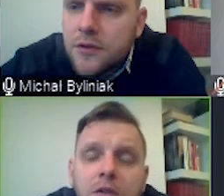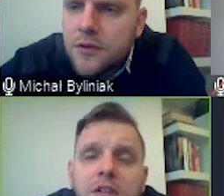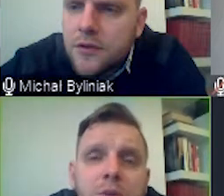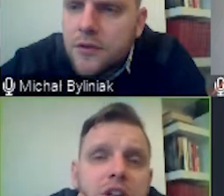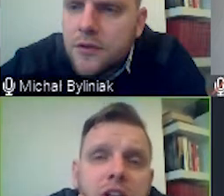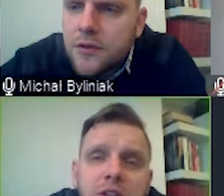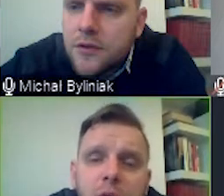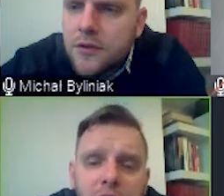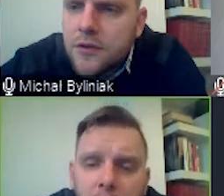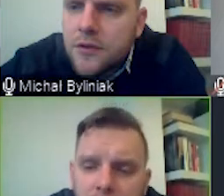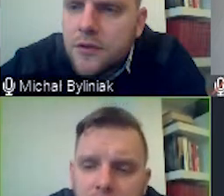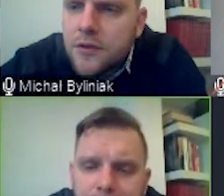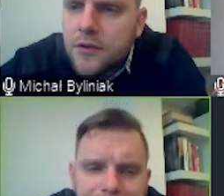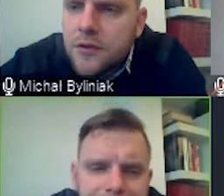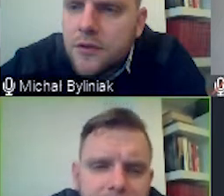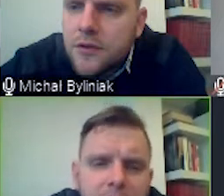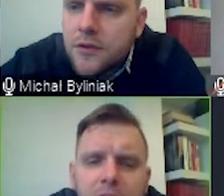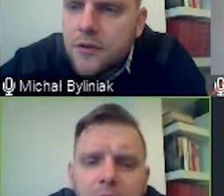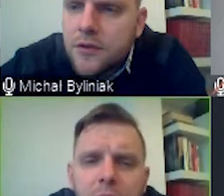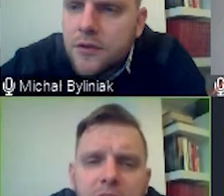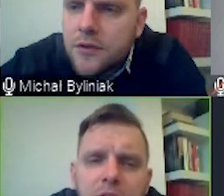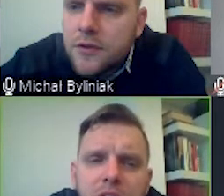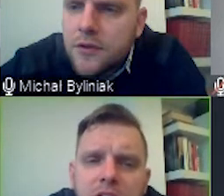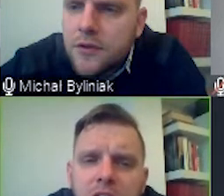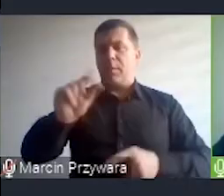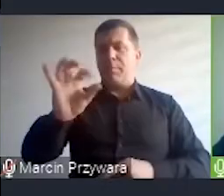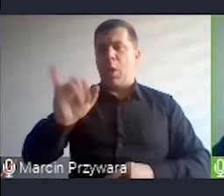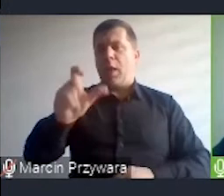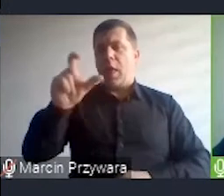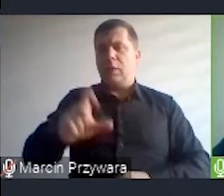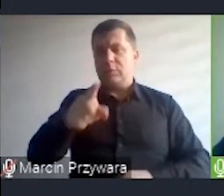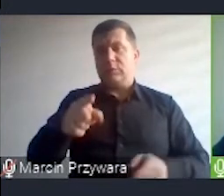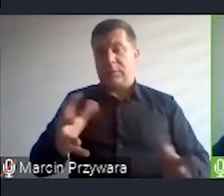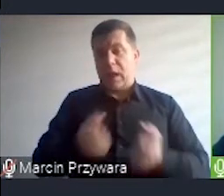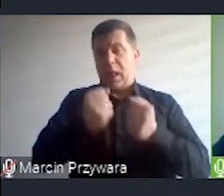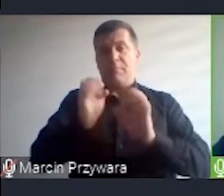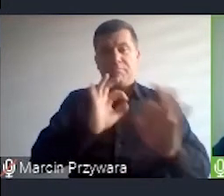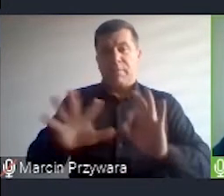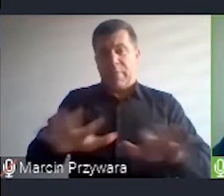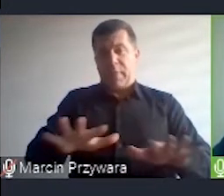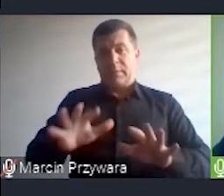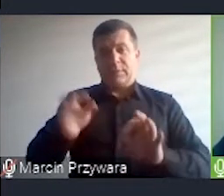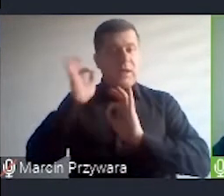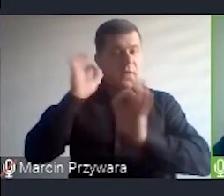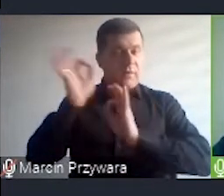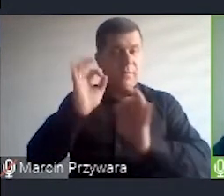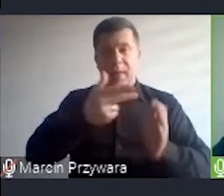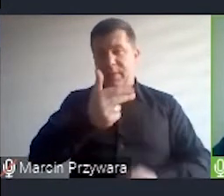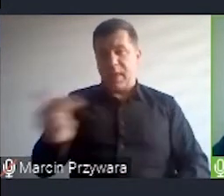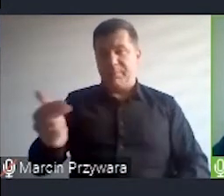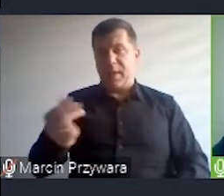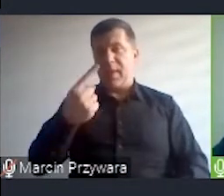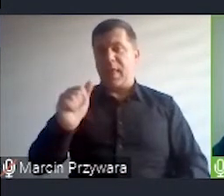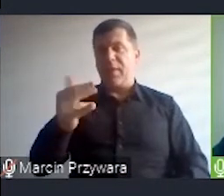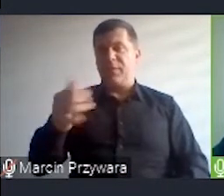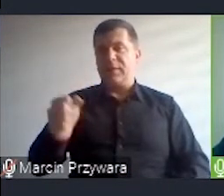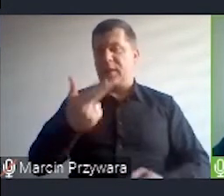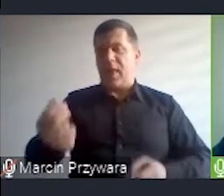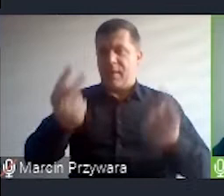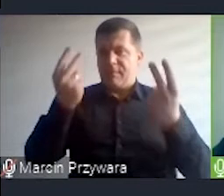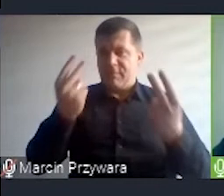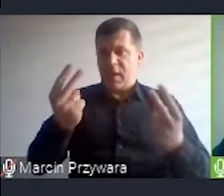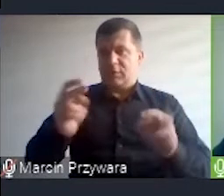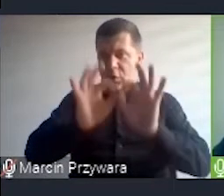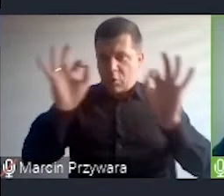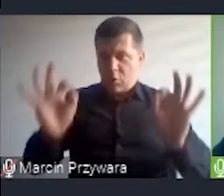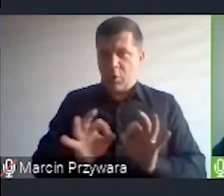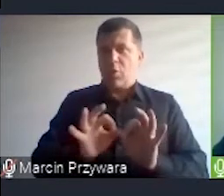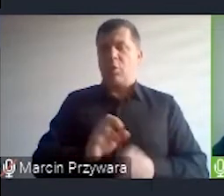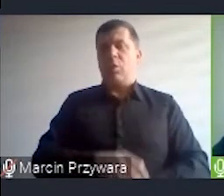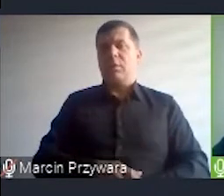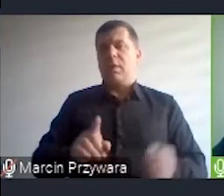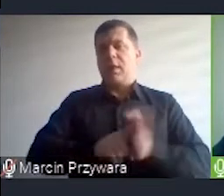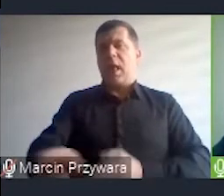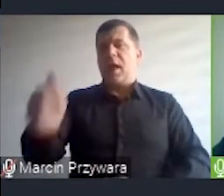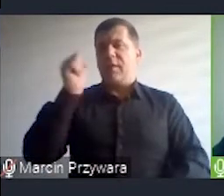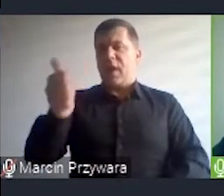Rozdział 3, słownik pojęć. To w tym miejscu znajdziecie informację na temat definicji najważniejszych w ogóle dla kwalifikowalności wydatków